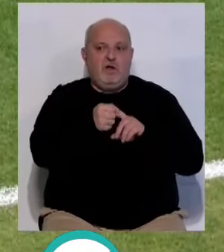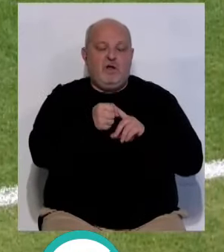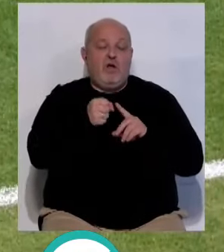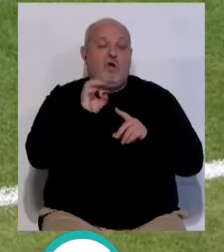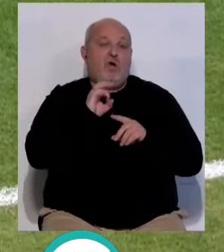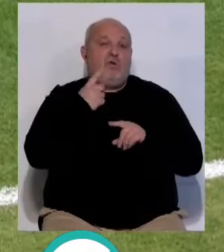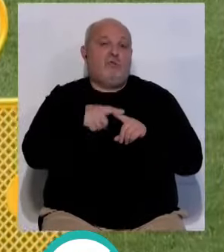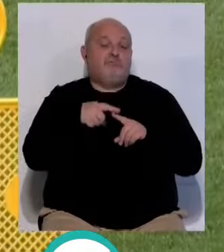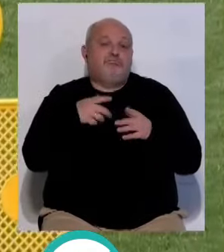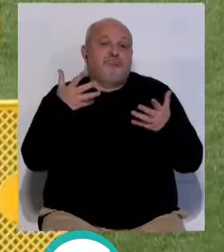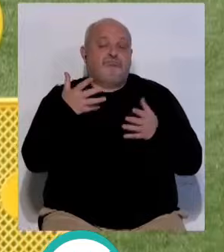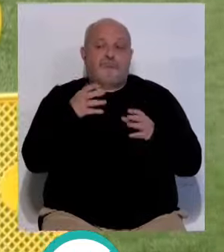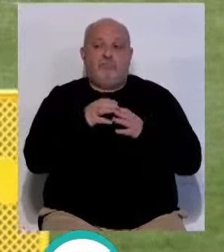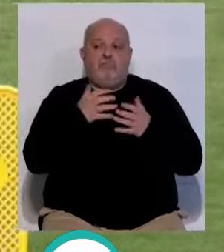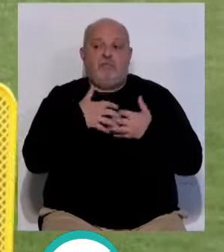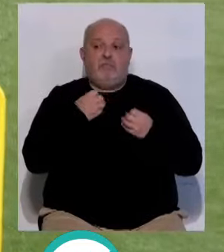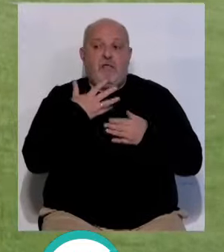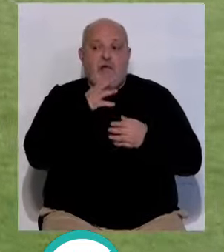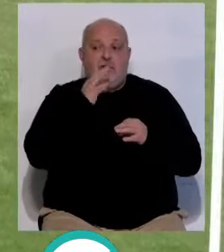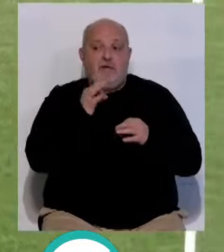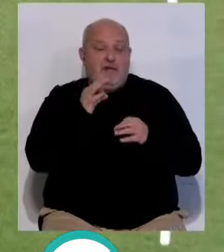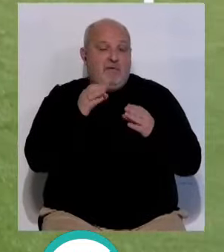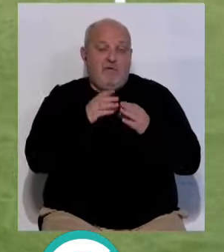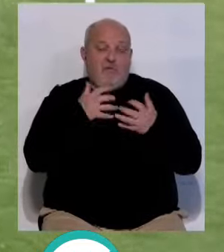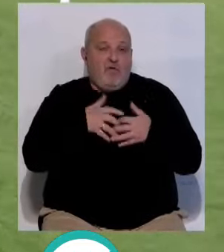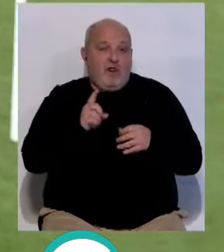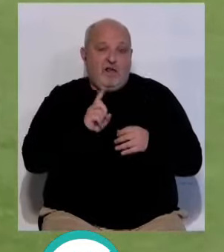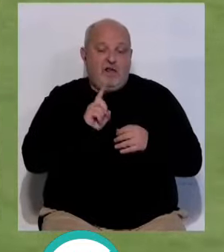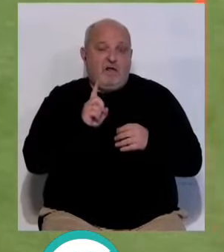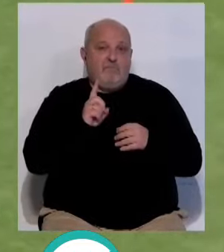cosa es que el equipo estuviese funcionando pero si el equipo no funciona no lo ponen es porque